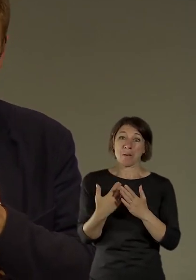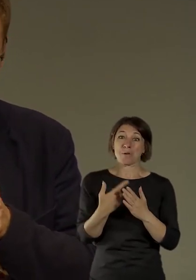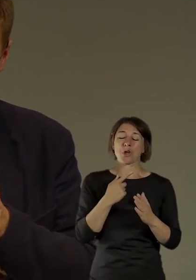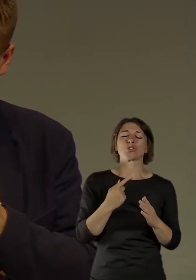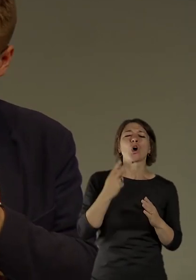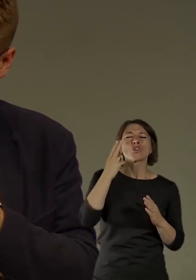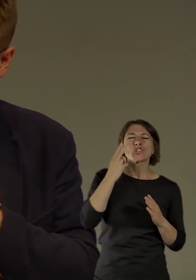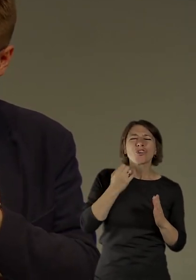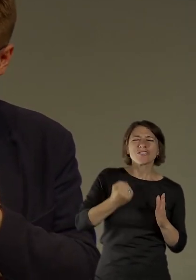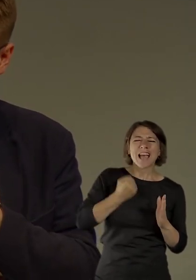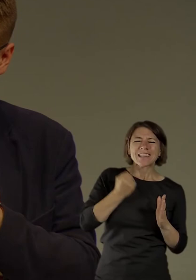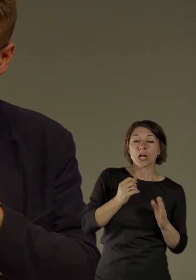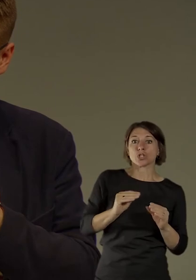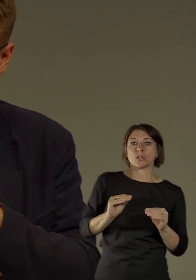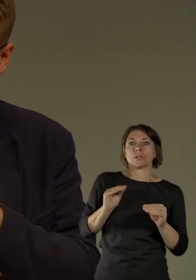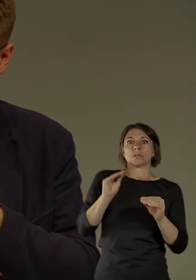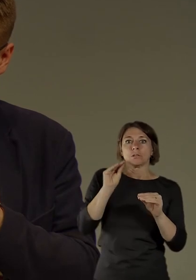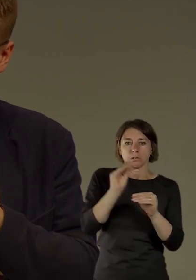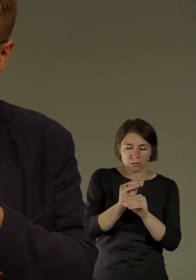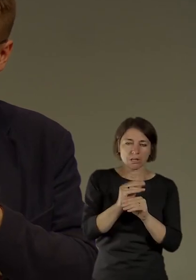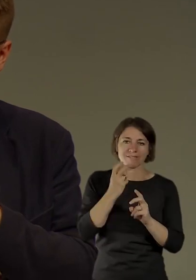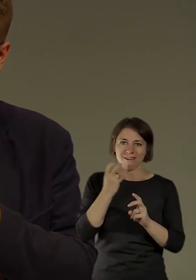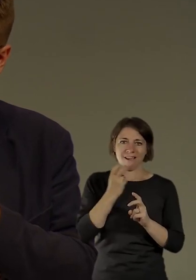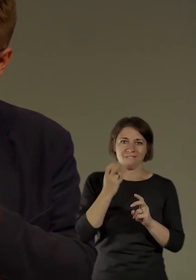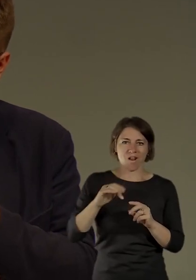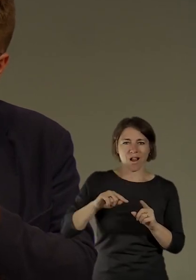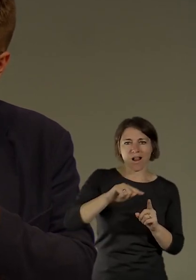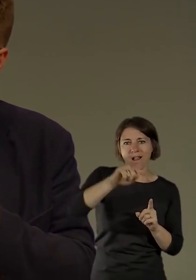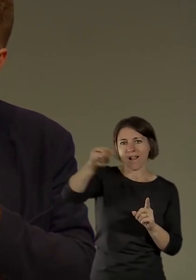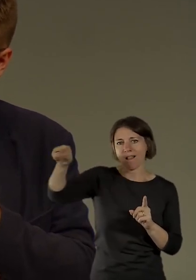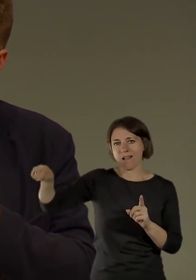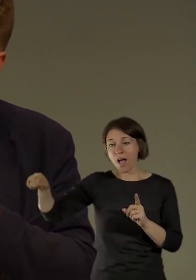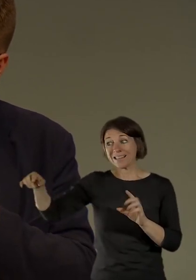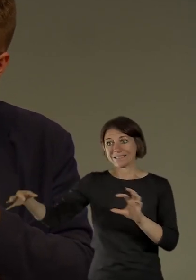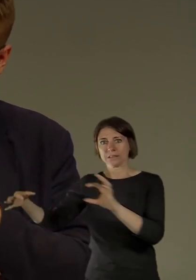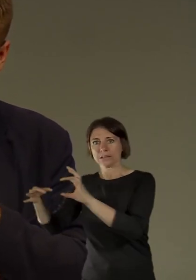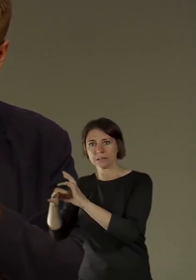Která na základě studie a i studie na Městský okruh, což je hned sousedící